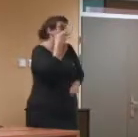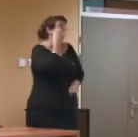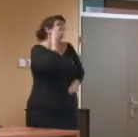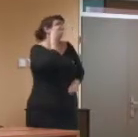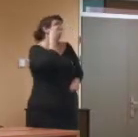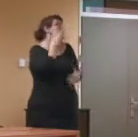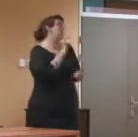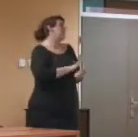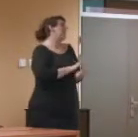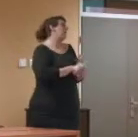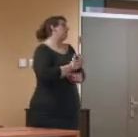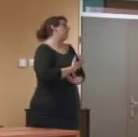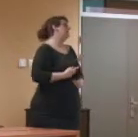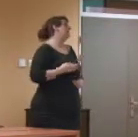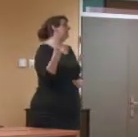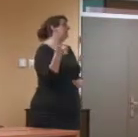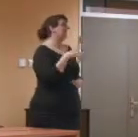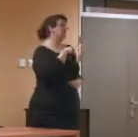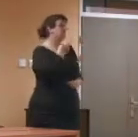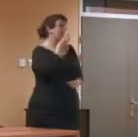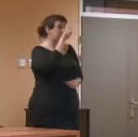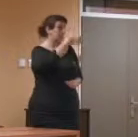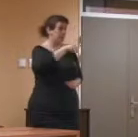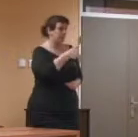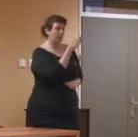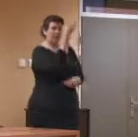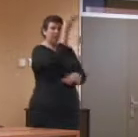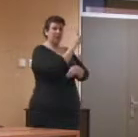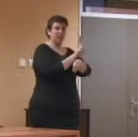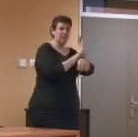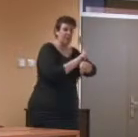de repente aparece un personaje disfrazado de hippie en la puerta del juzgado